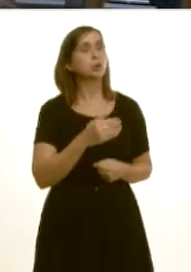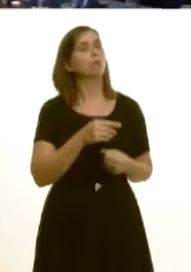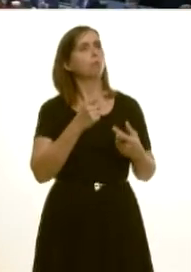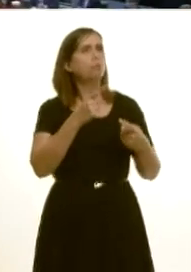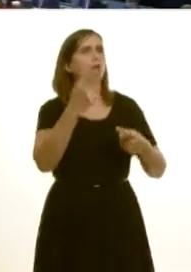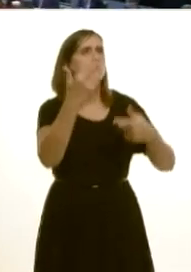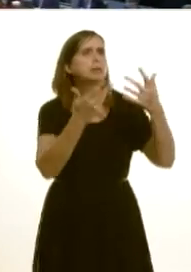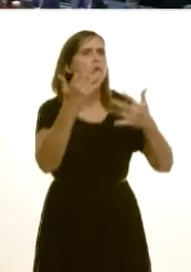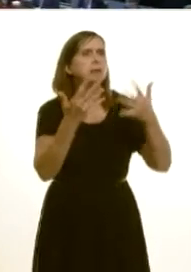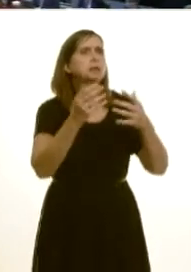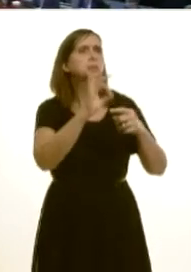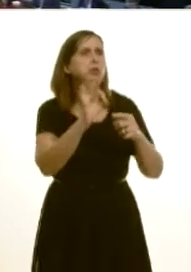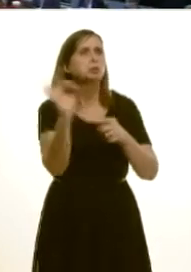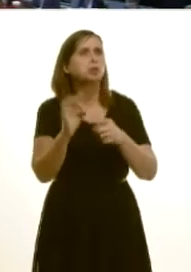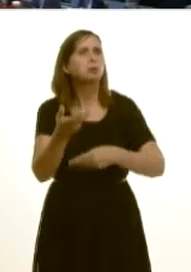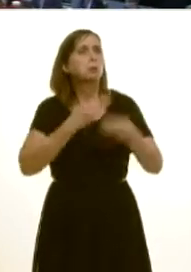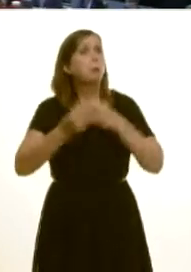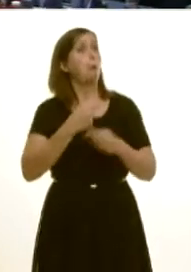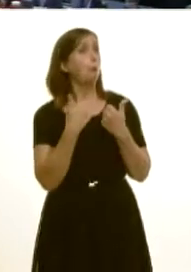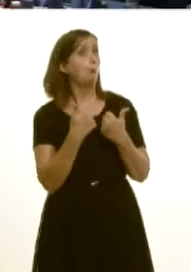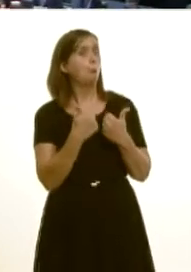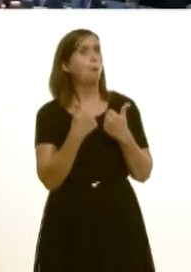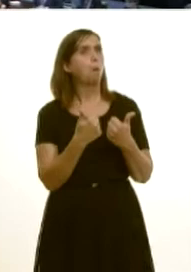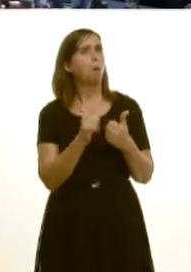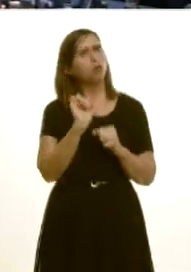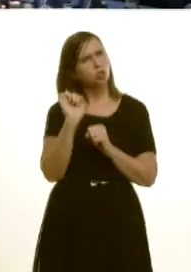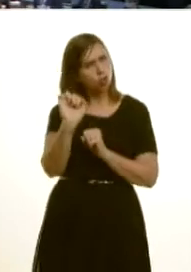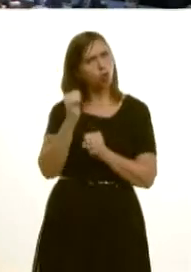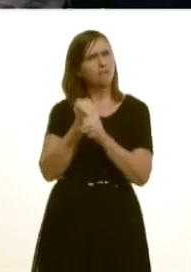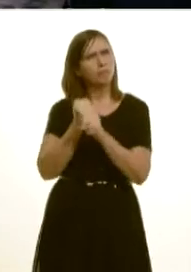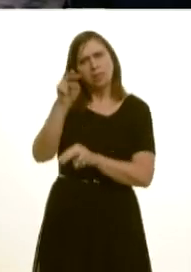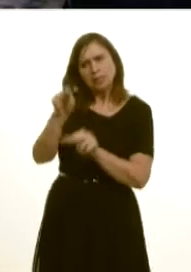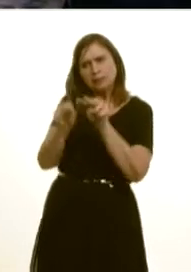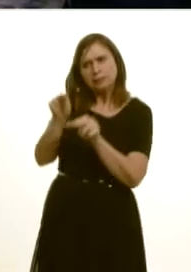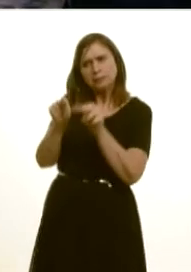wedi cyfeirio atynt fel rhai positif iawn. Fodd bynnag, a gaf i ofyn pa asesiad y mae’r